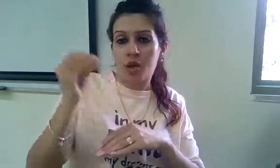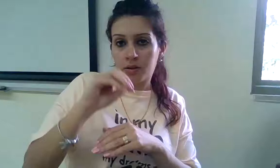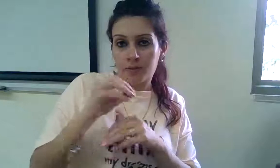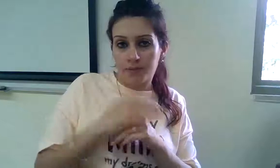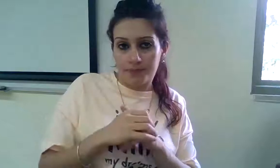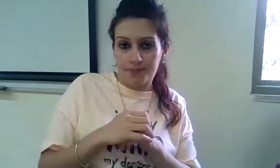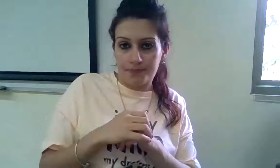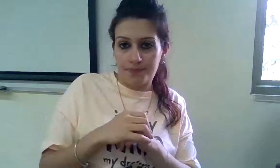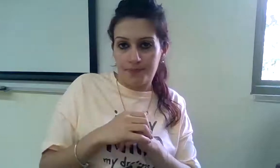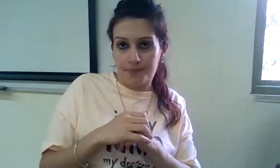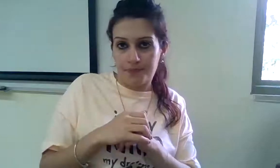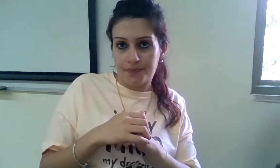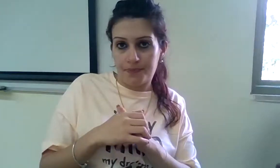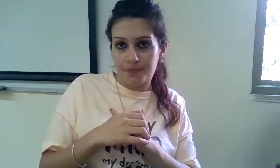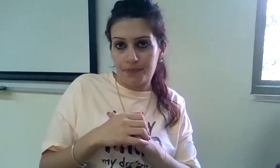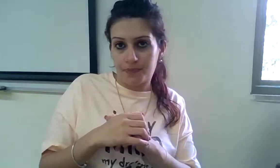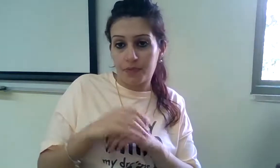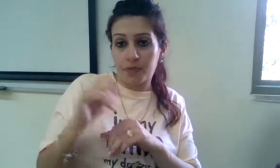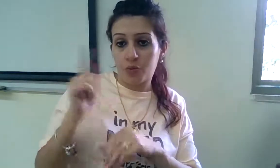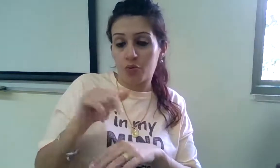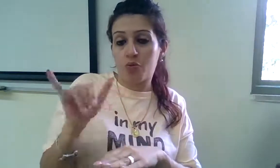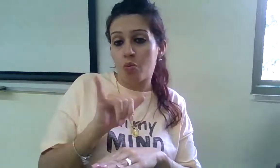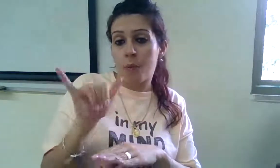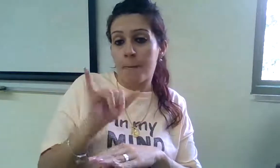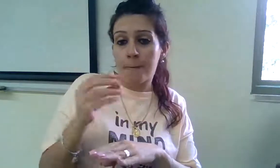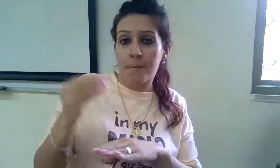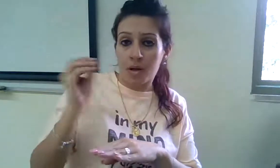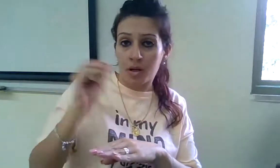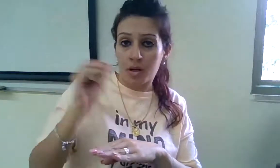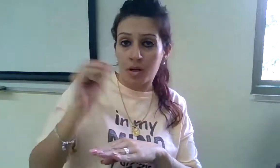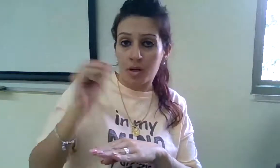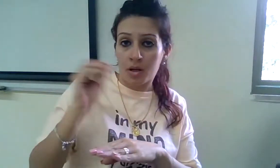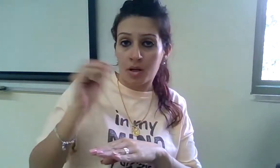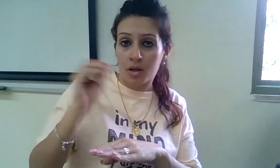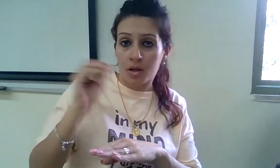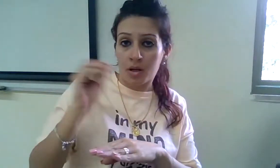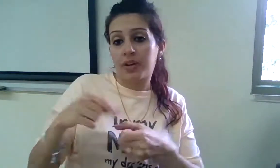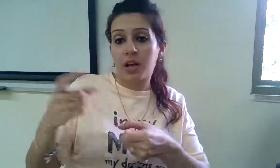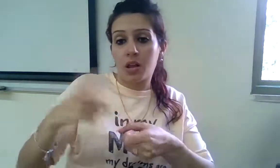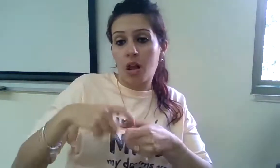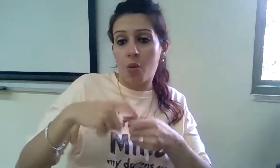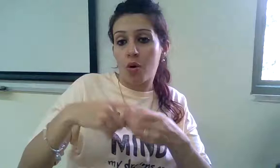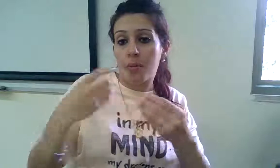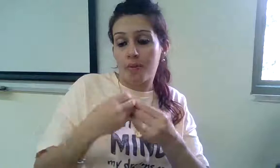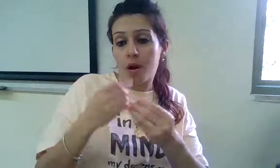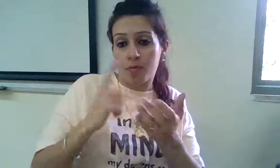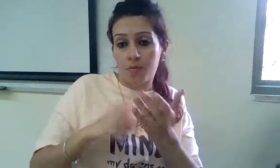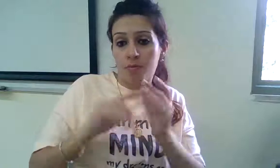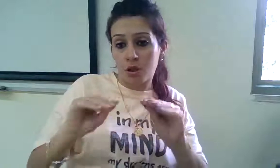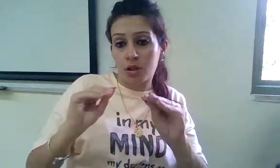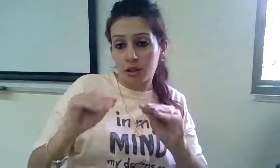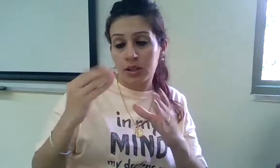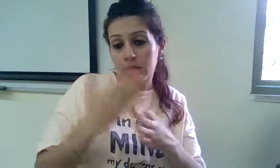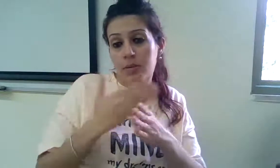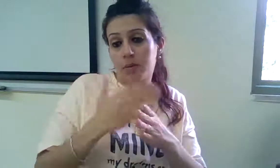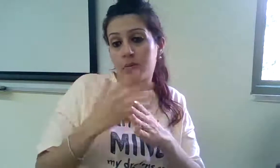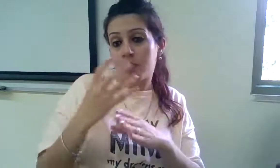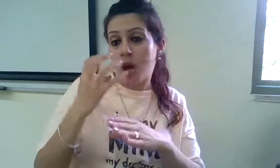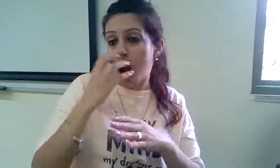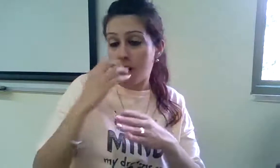لهذه النهاية الإيجابية وأيضا للتوضيح بأن هذه الأمور ممكنة حتى وان كان لديك مصادر محدودة أو ظروف مغايرة